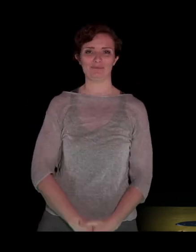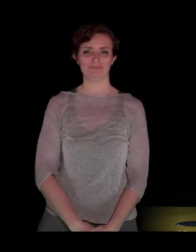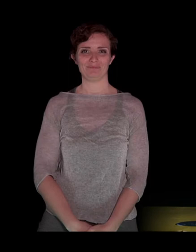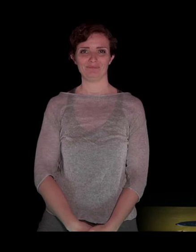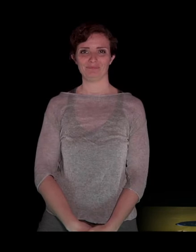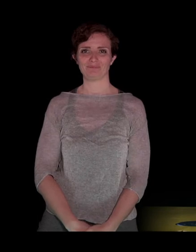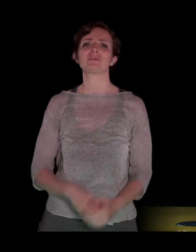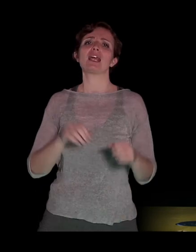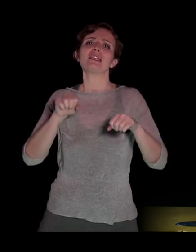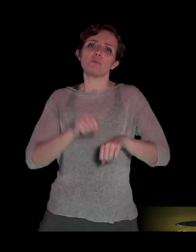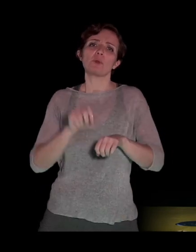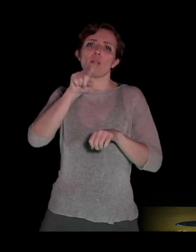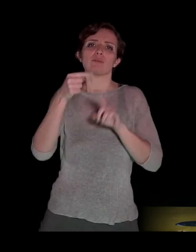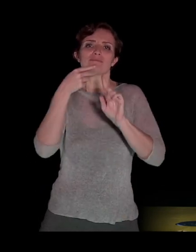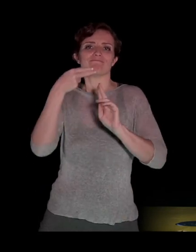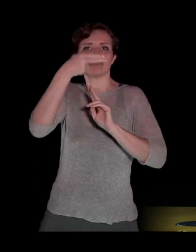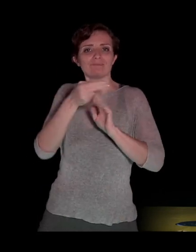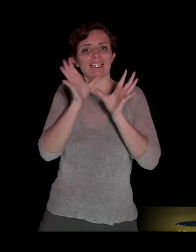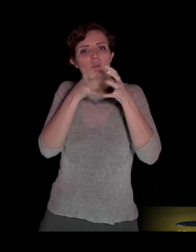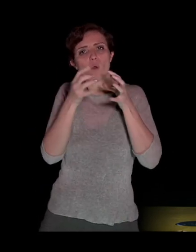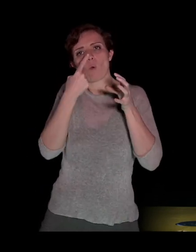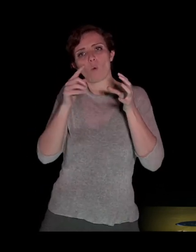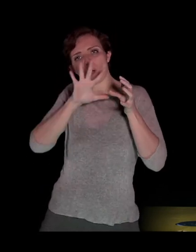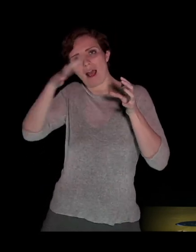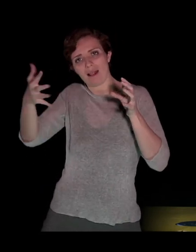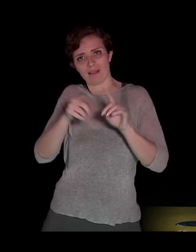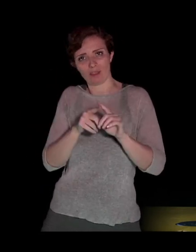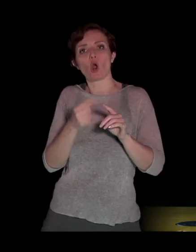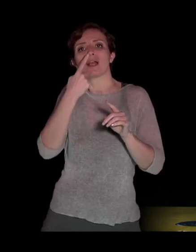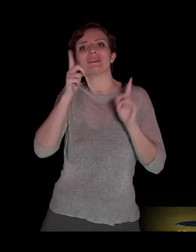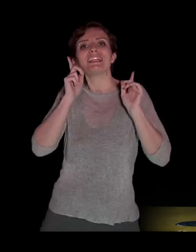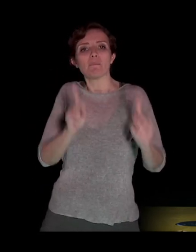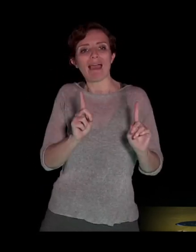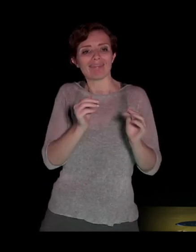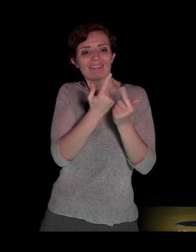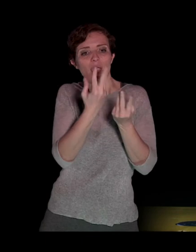E' possibile definire anche un'altra tipologia di insiemi, in funzione dell'entità e del numero degli elementi. Si tratta dell'insieme 'vuoto',